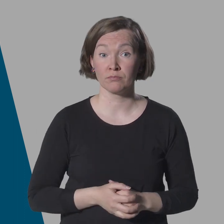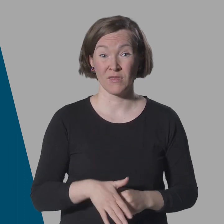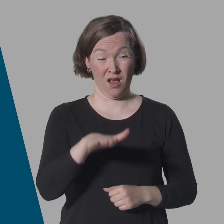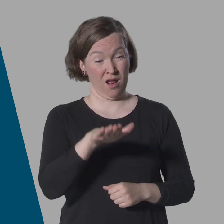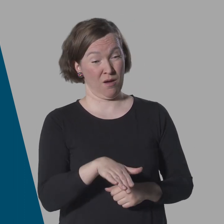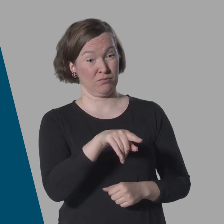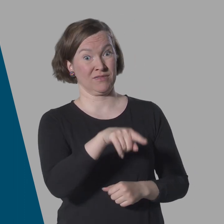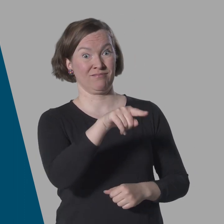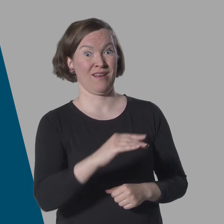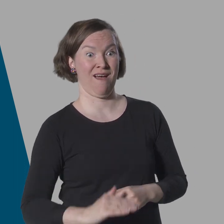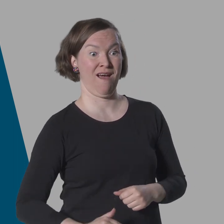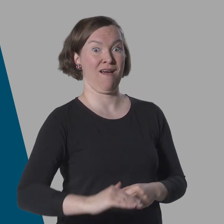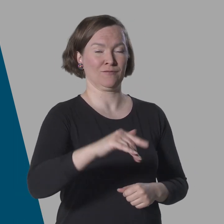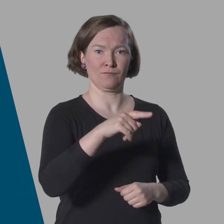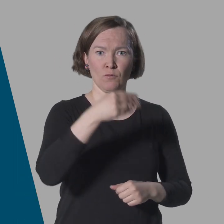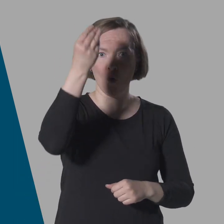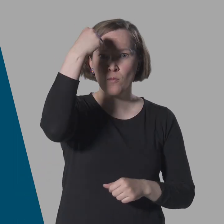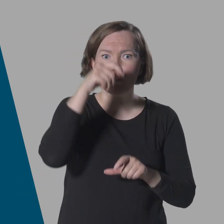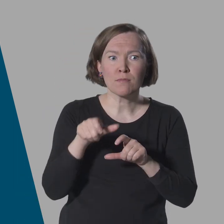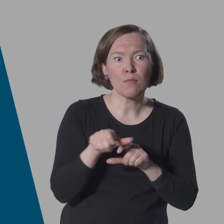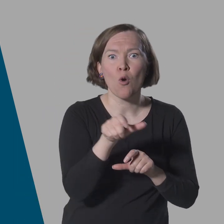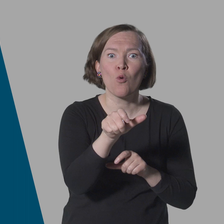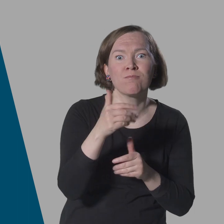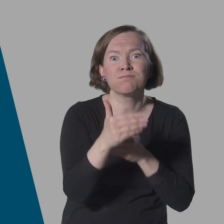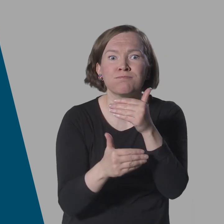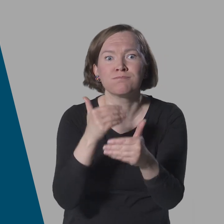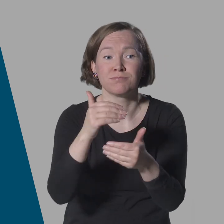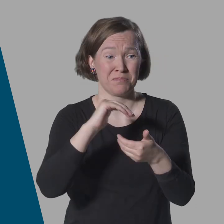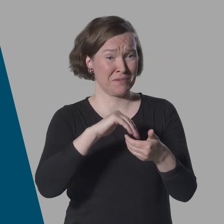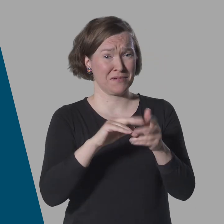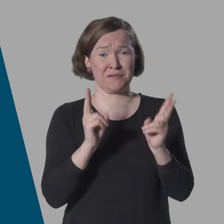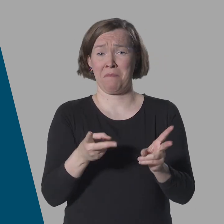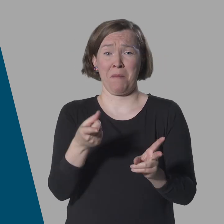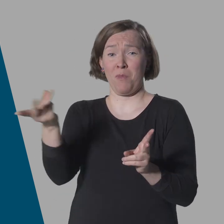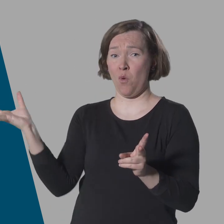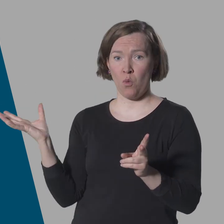Lapsen kasvaessa hän etenee opinpolullaan kuten muutkin, -